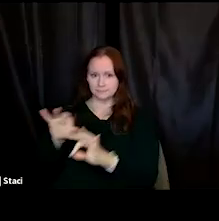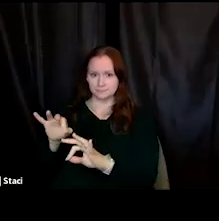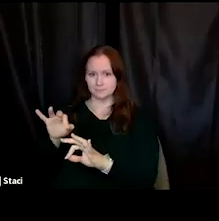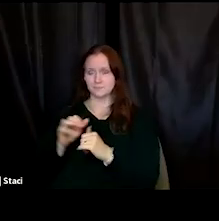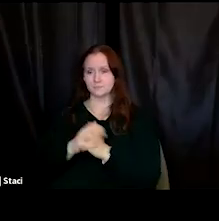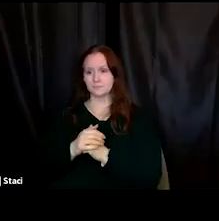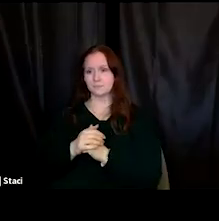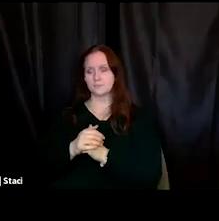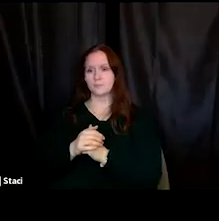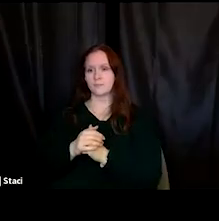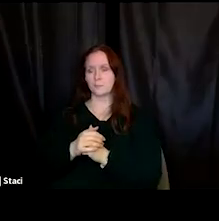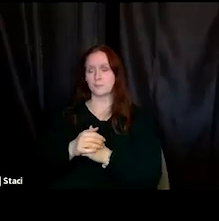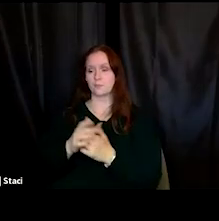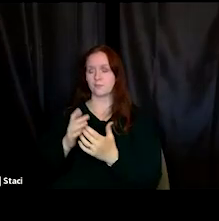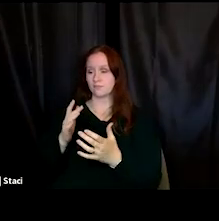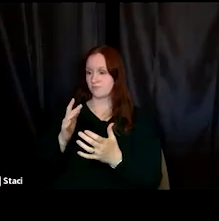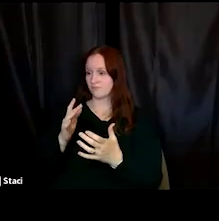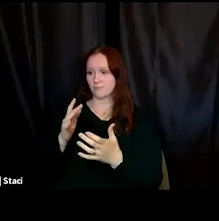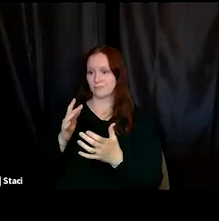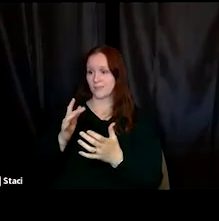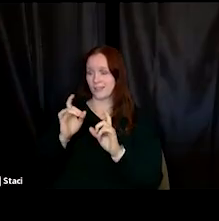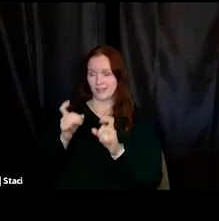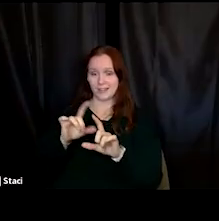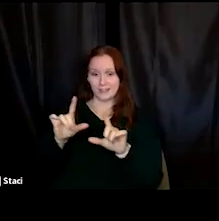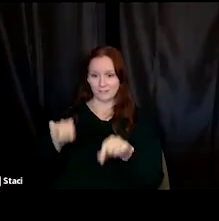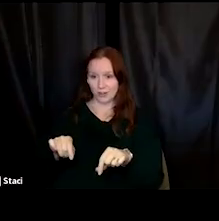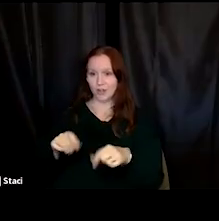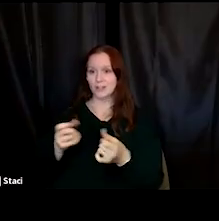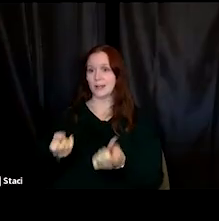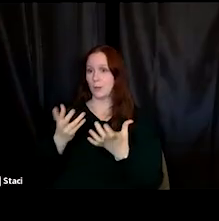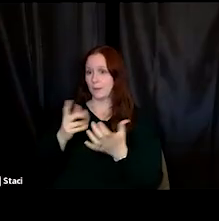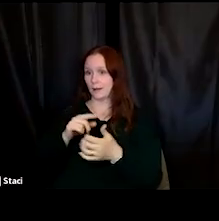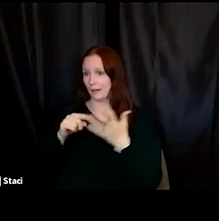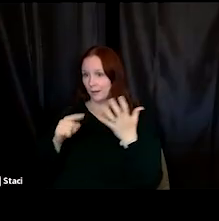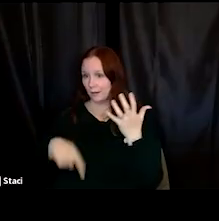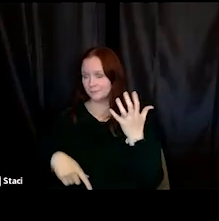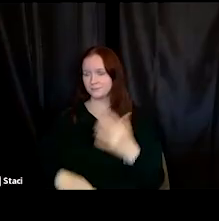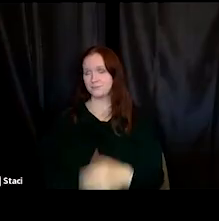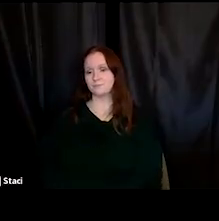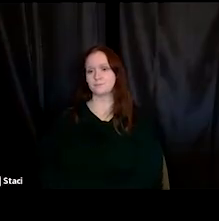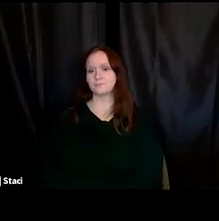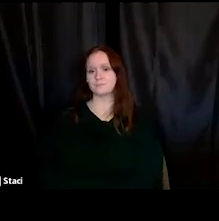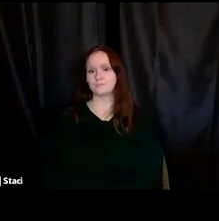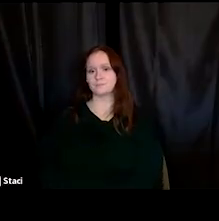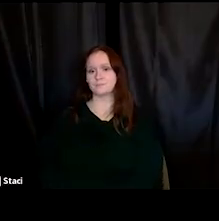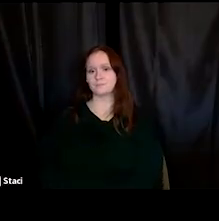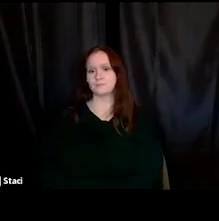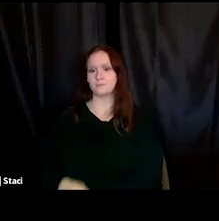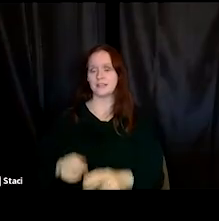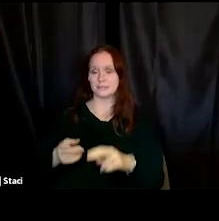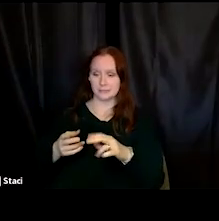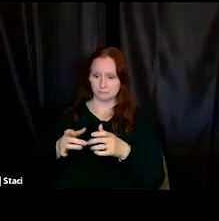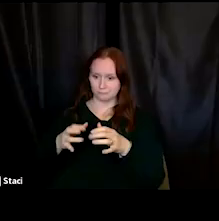Entonces, revisen nuestros recursos, porque abordamos esos tipos de problemas sobre qué hacer si toma más de dos